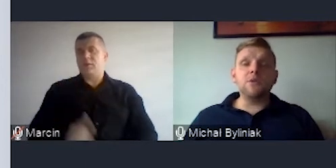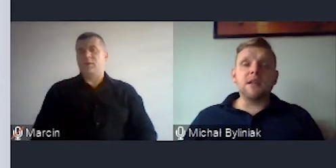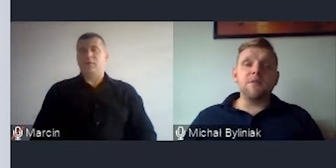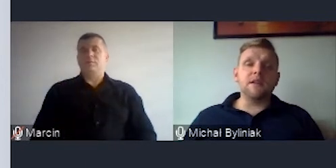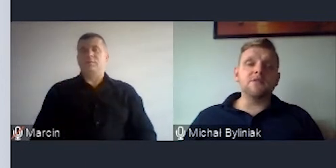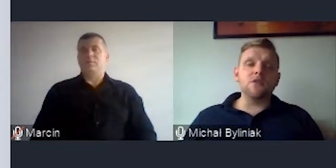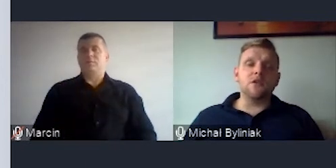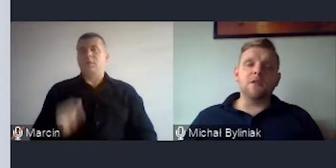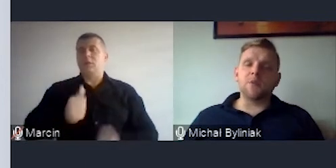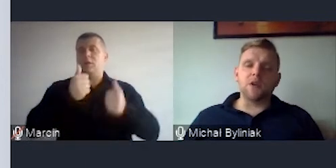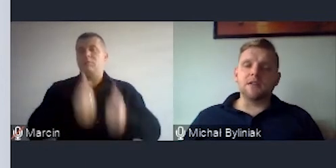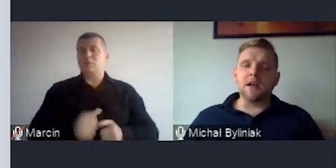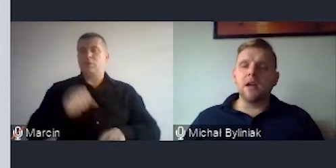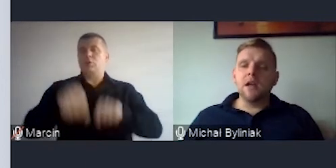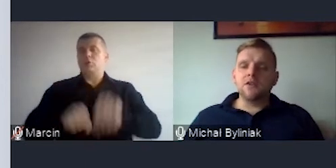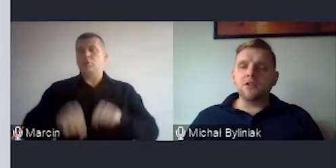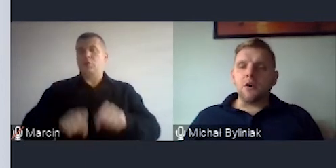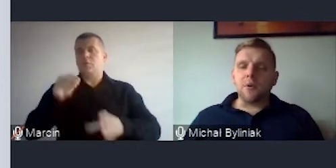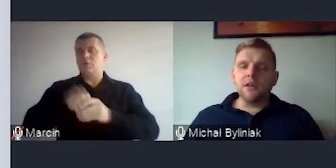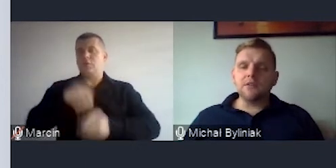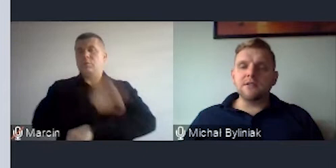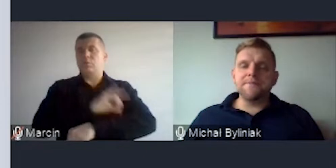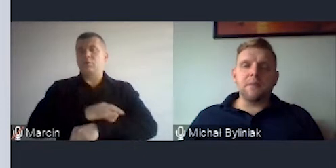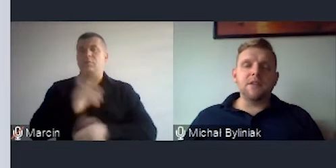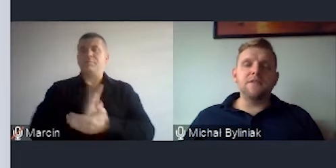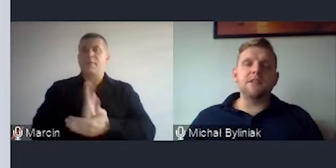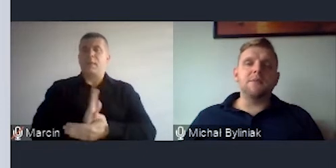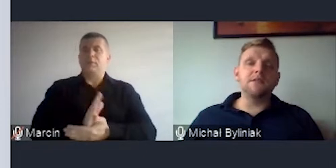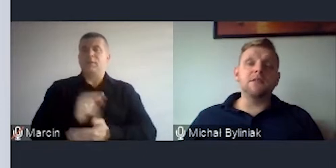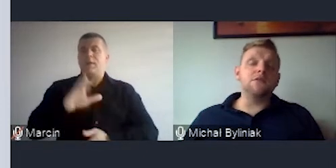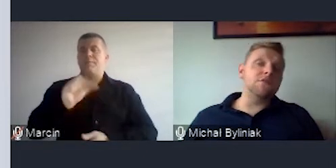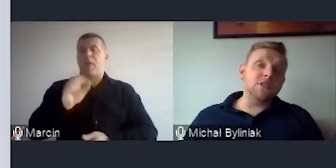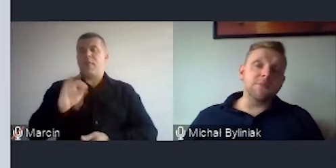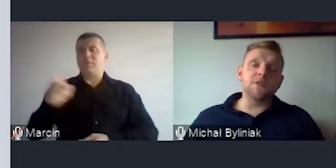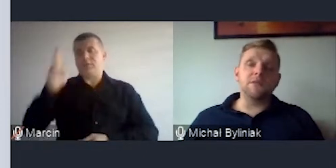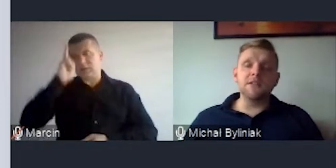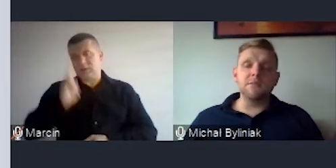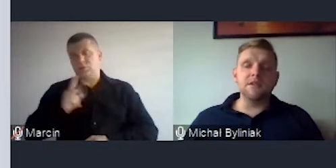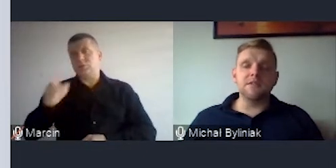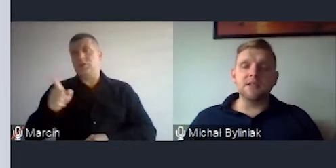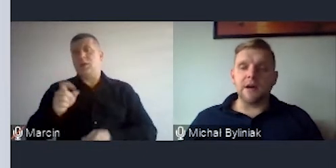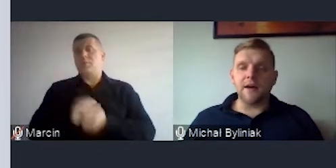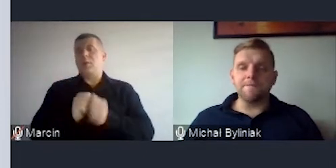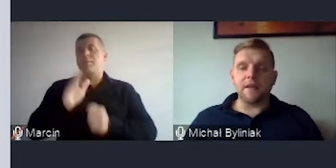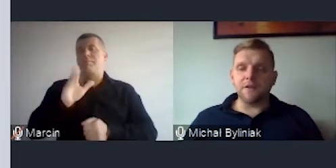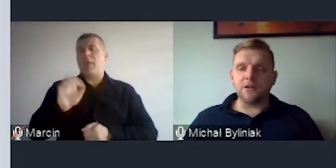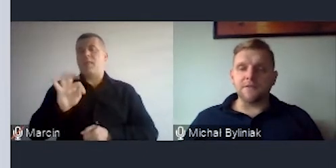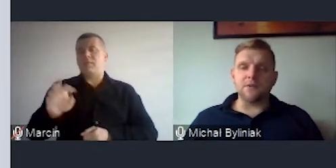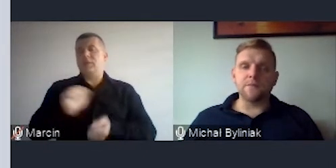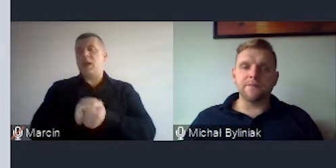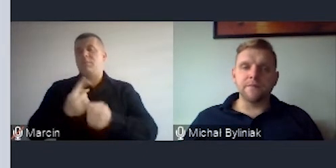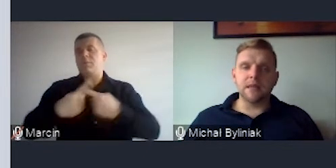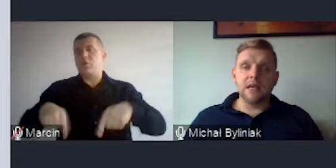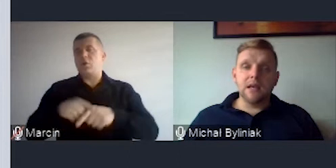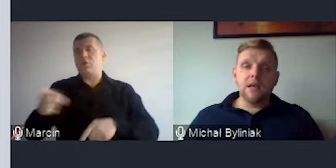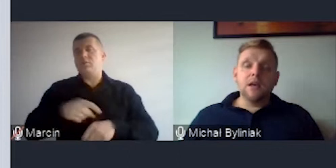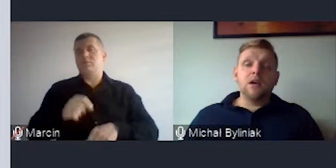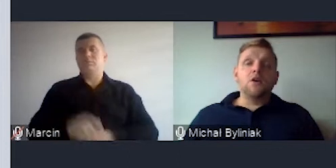i postępowania sądowe w projektach – czy to pomiędzy beneficjentem a instytucją czy beneficjentem a wykonawcą.